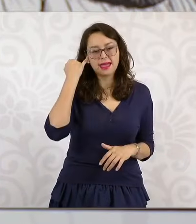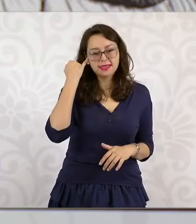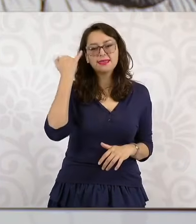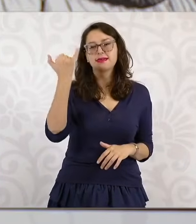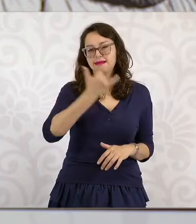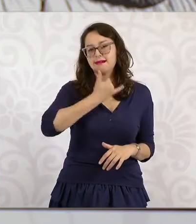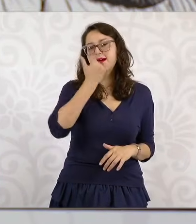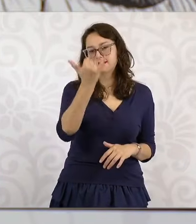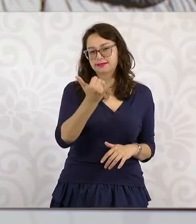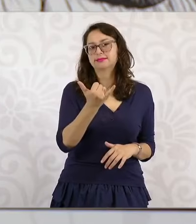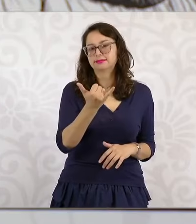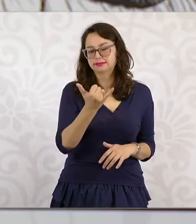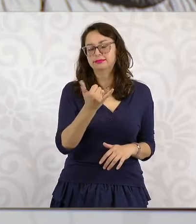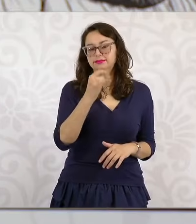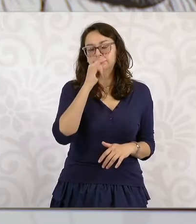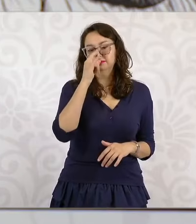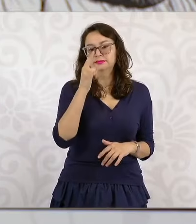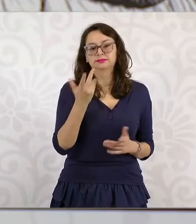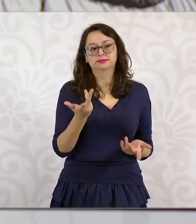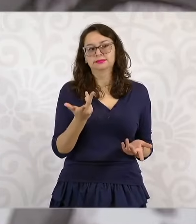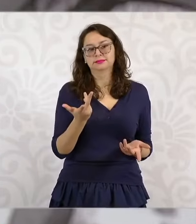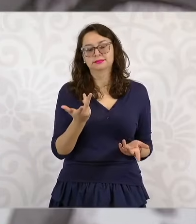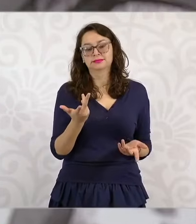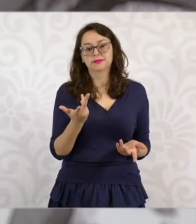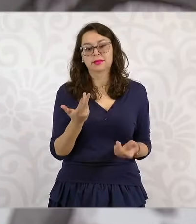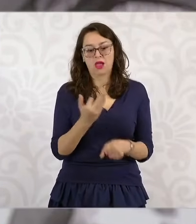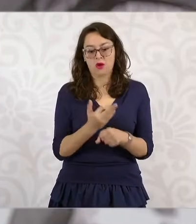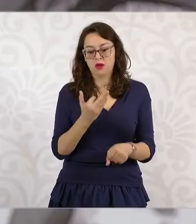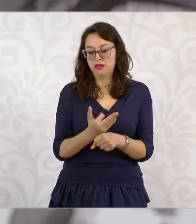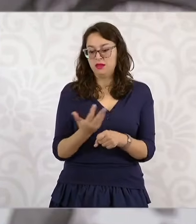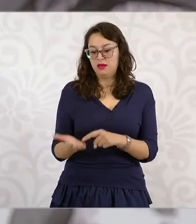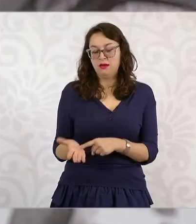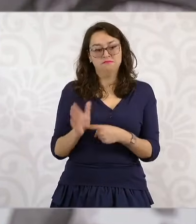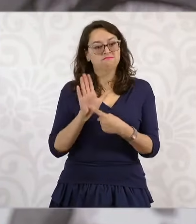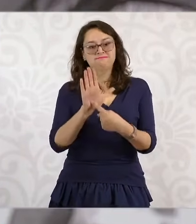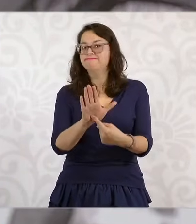idea y lo que muestra Ana con estos datos es que es todo lo contrario.